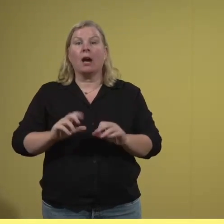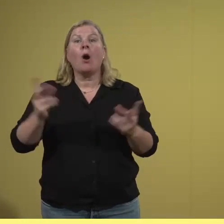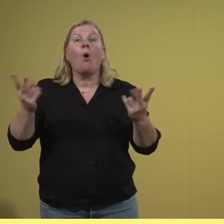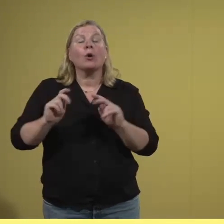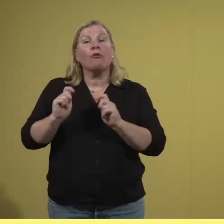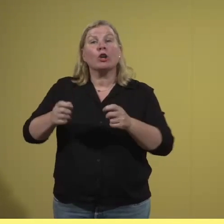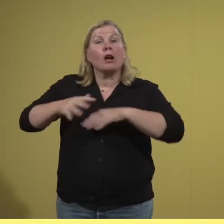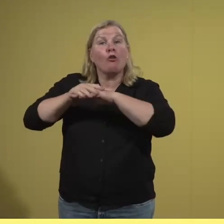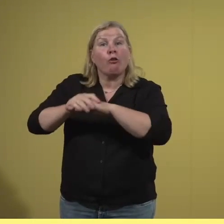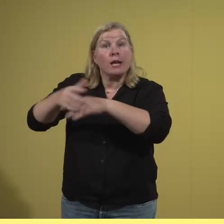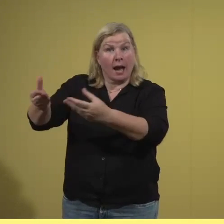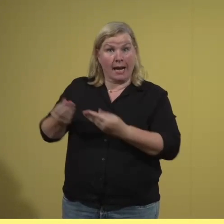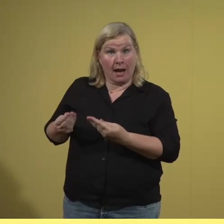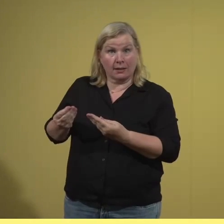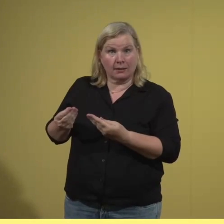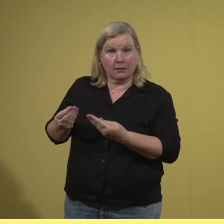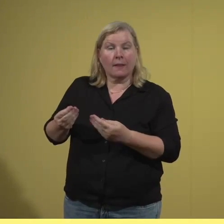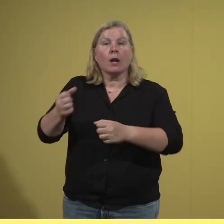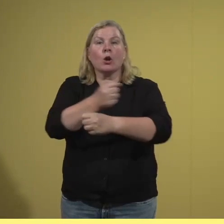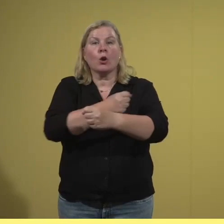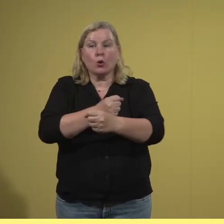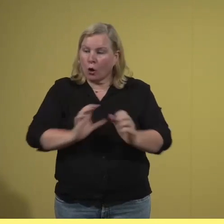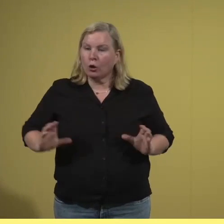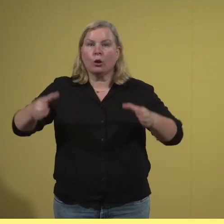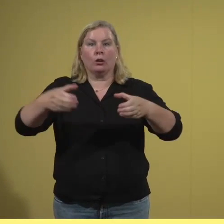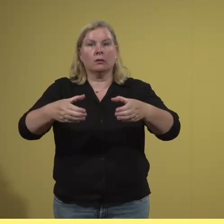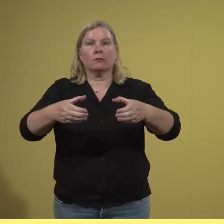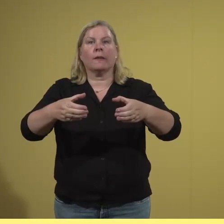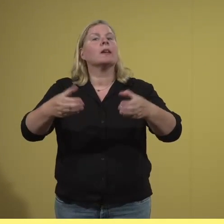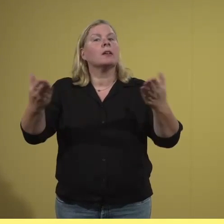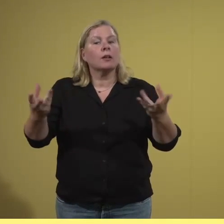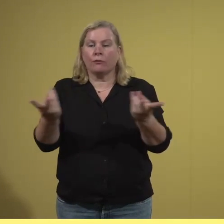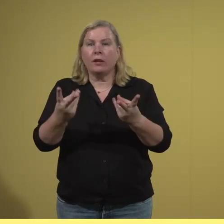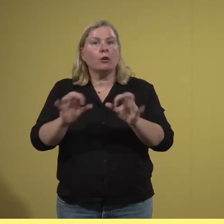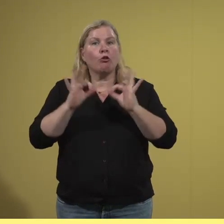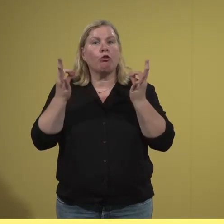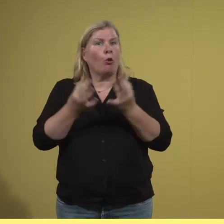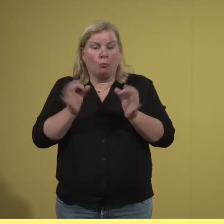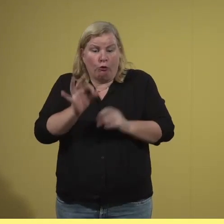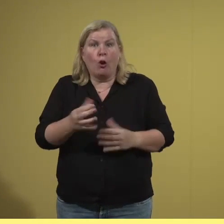Und Freunde einladen. Einfach mal eine kleine Kochsession machen. Das macht Spaß, so, wie wir das jetzt auch fürs Forum hier machen.